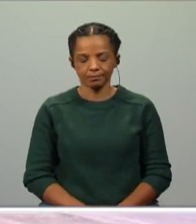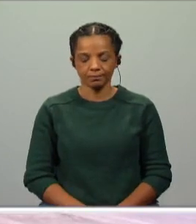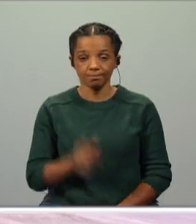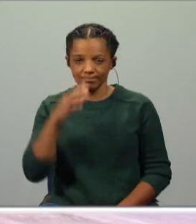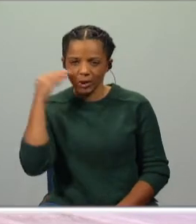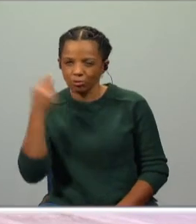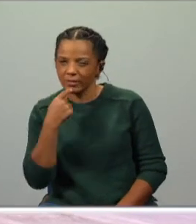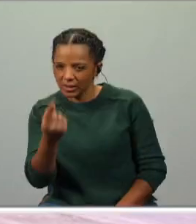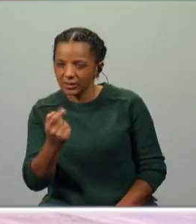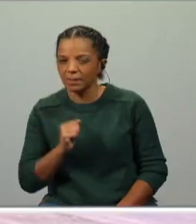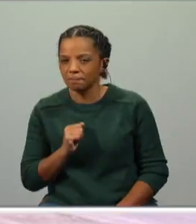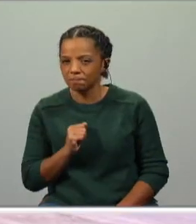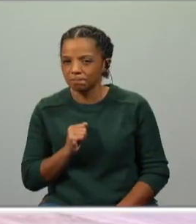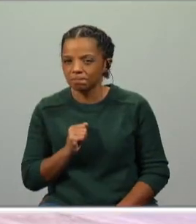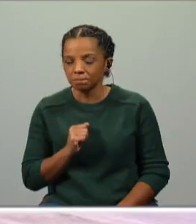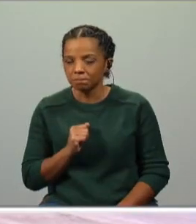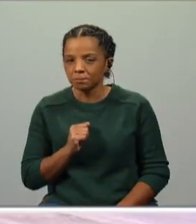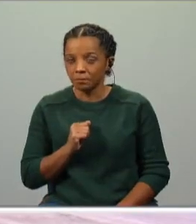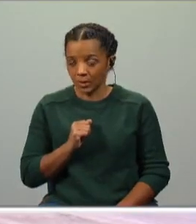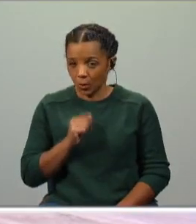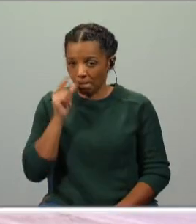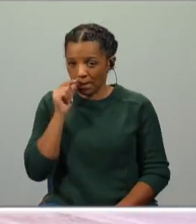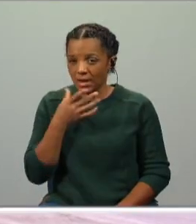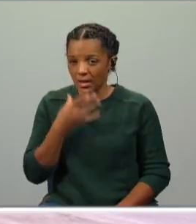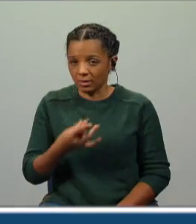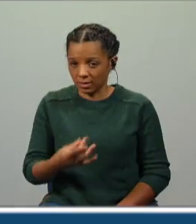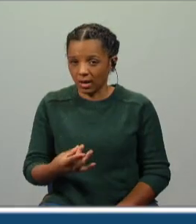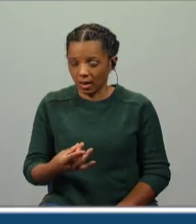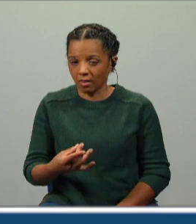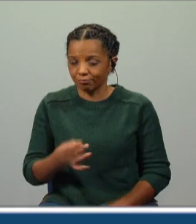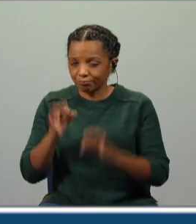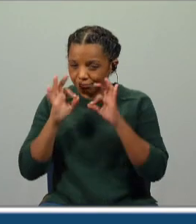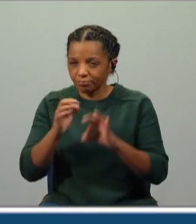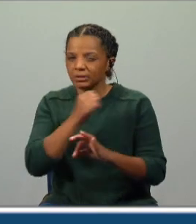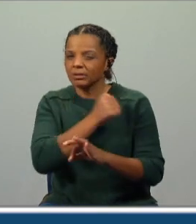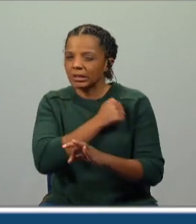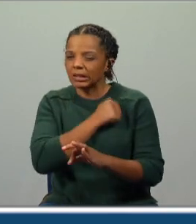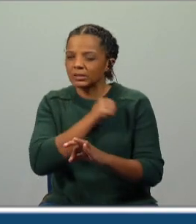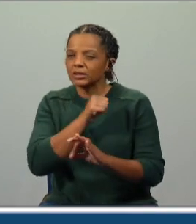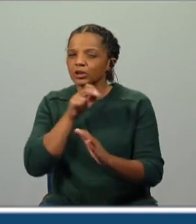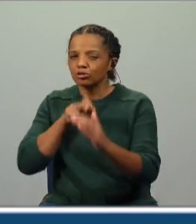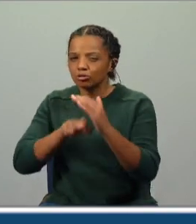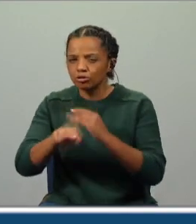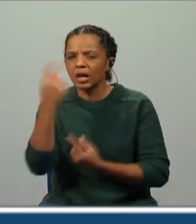Os crescidos dizem que se o pai natal entrasse mesmo nas casas já alguém o teria visto.